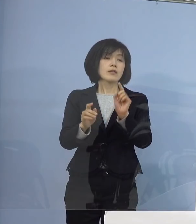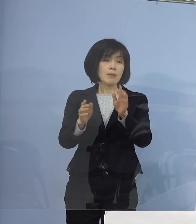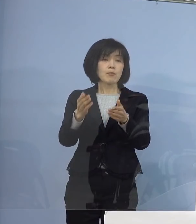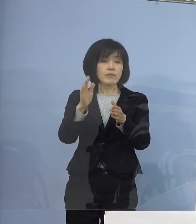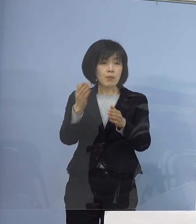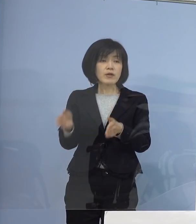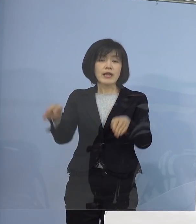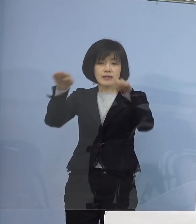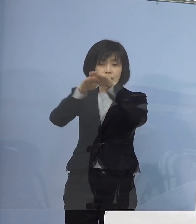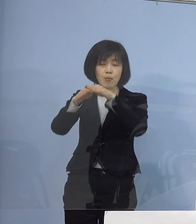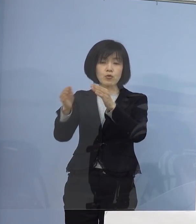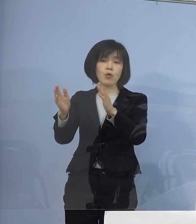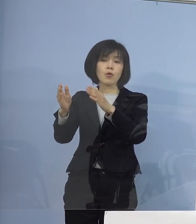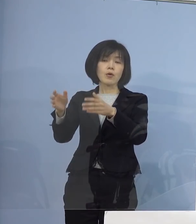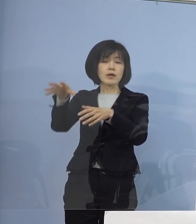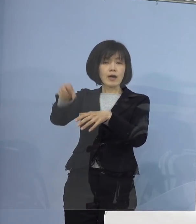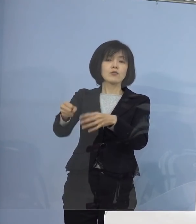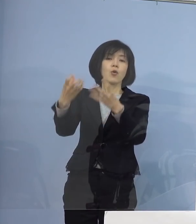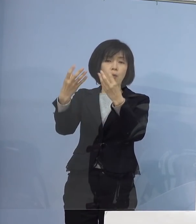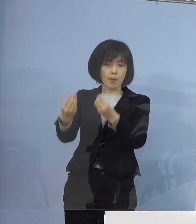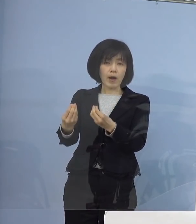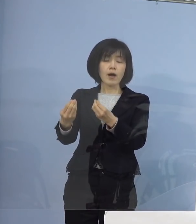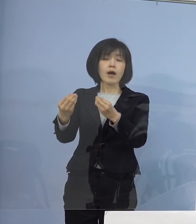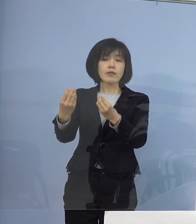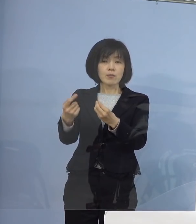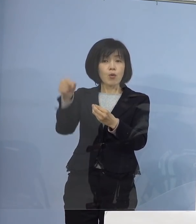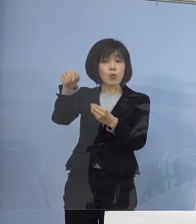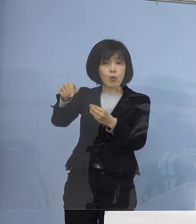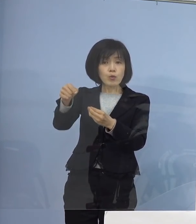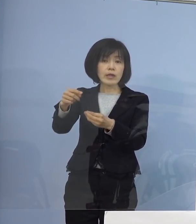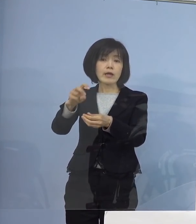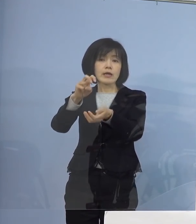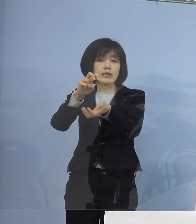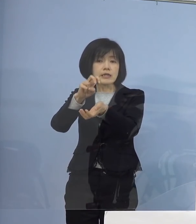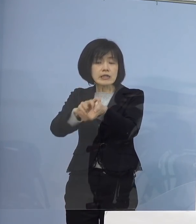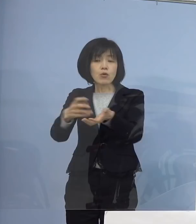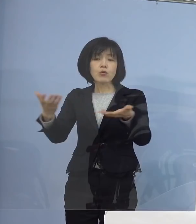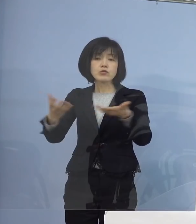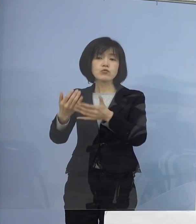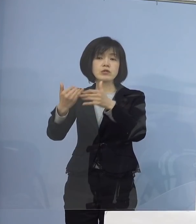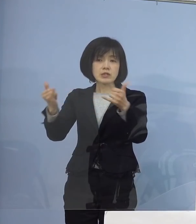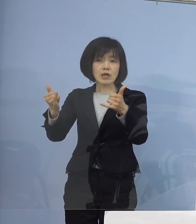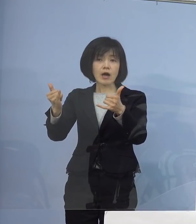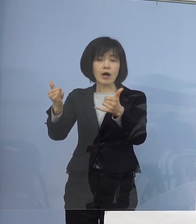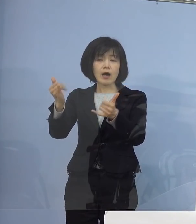そこで対応していただく医療従事者の皆さん方の 手当てができなければ